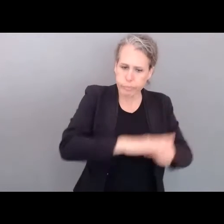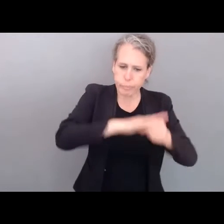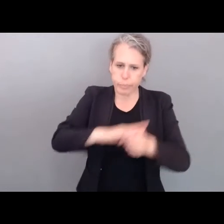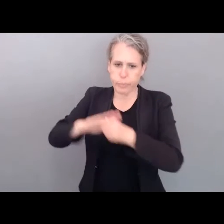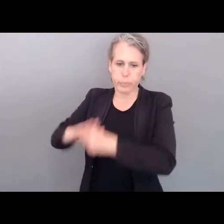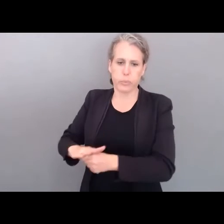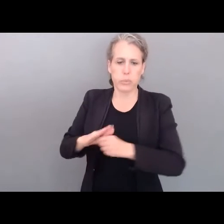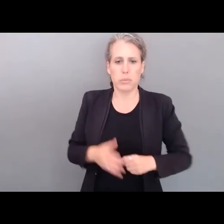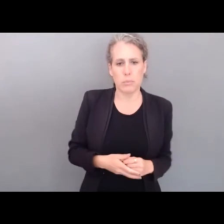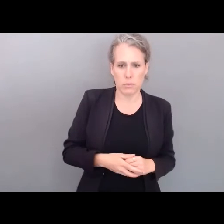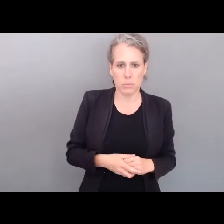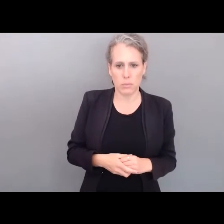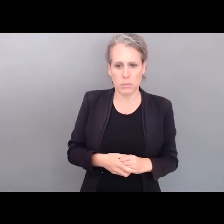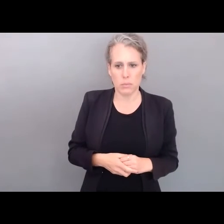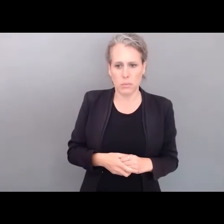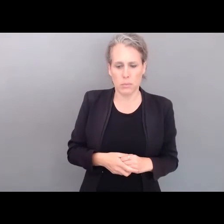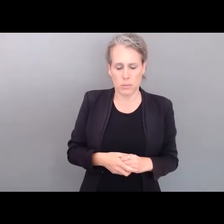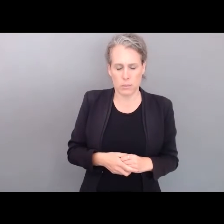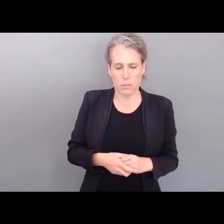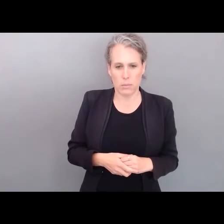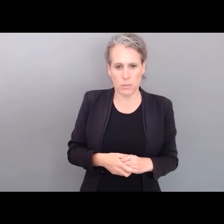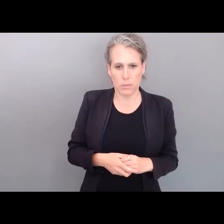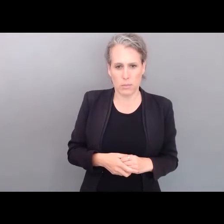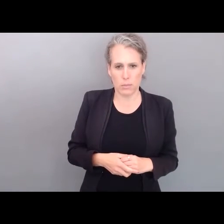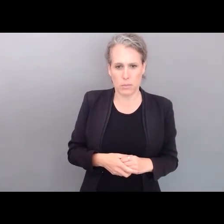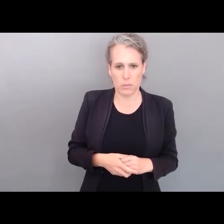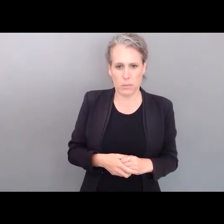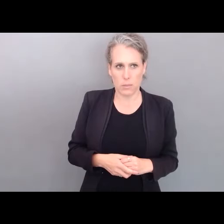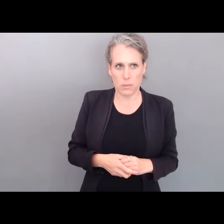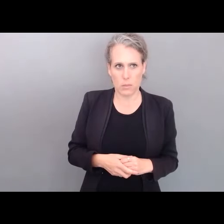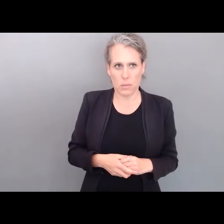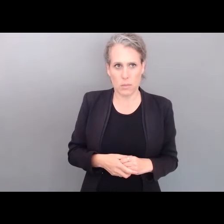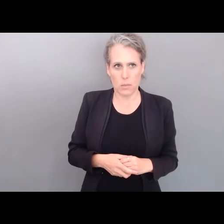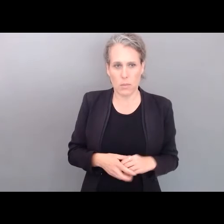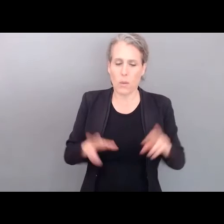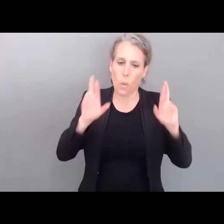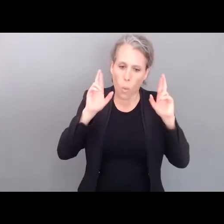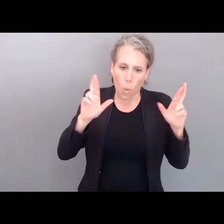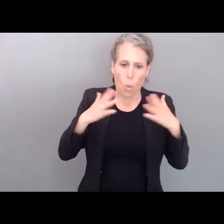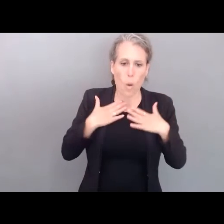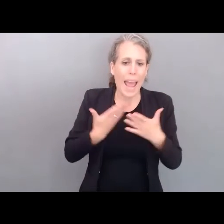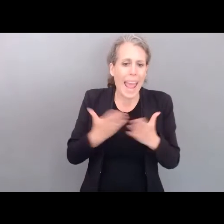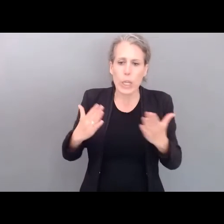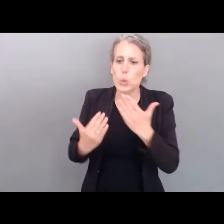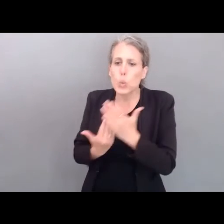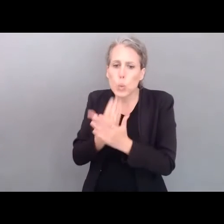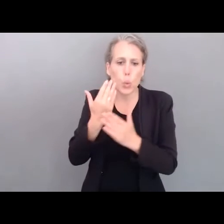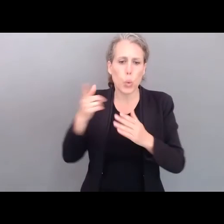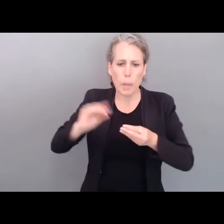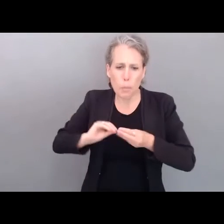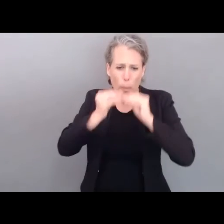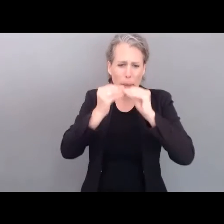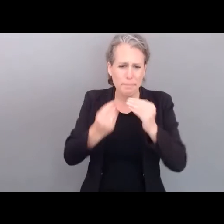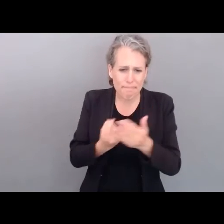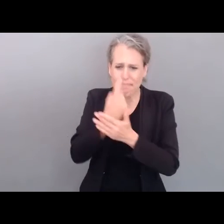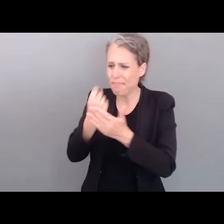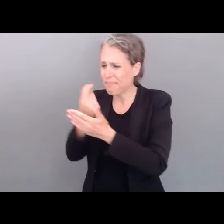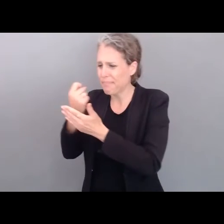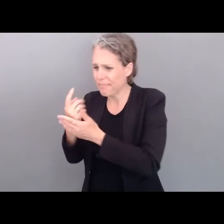de personas con discapacidad y protegerlas de la discriminación.